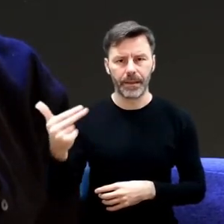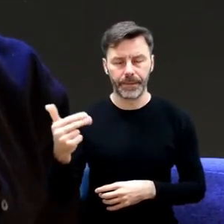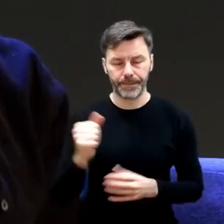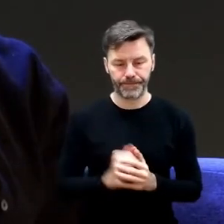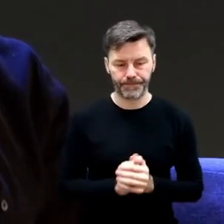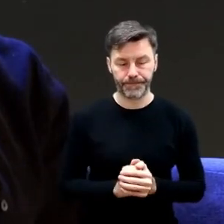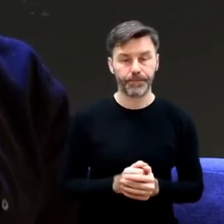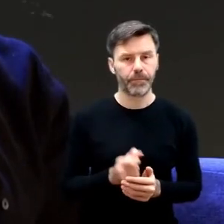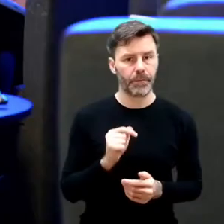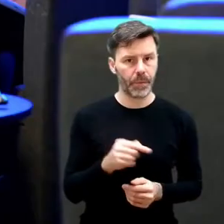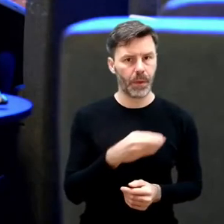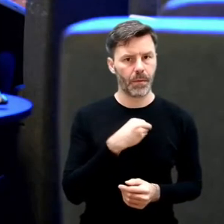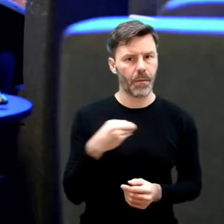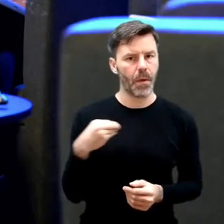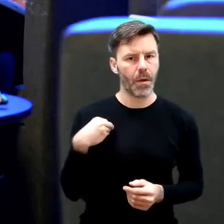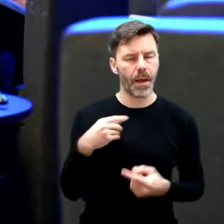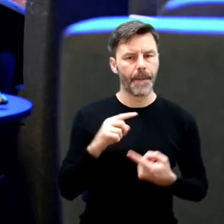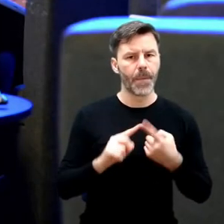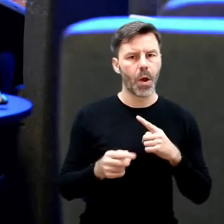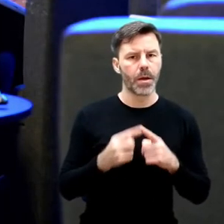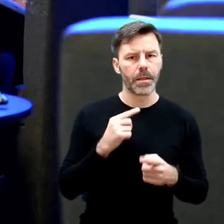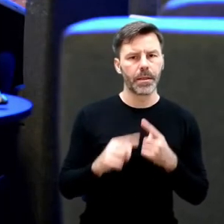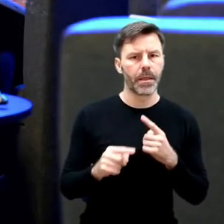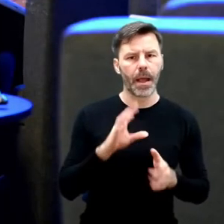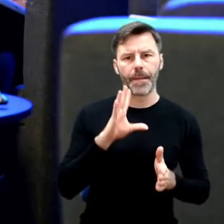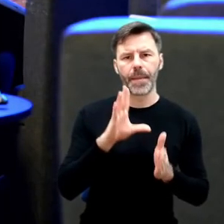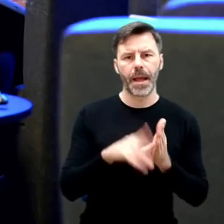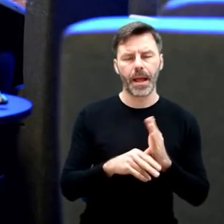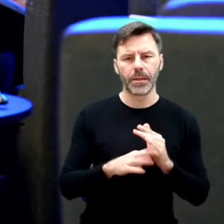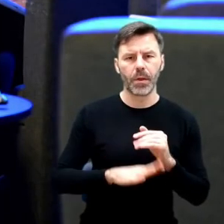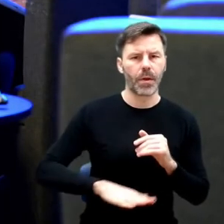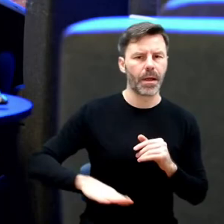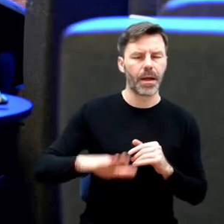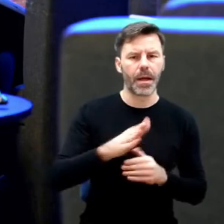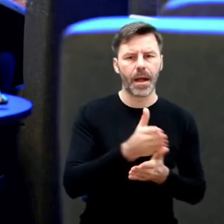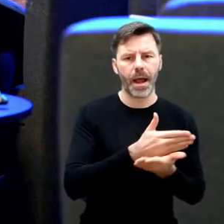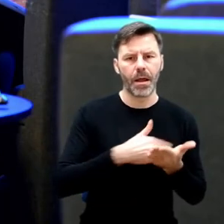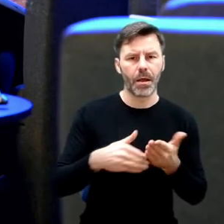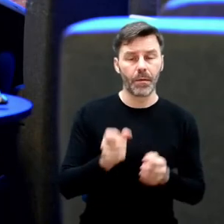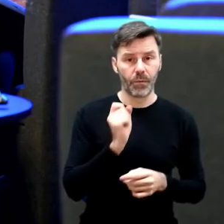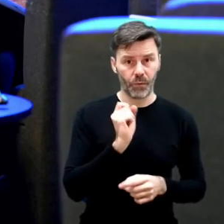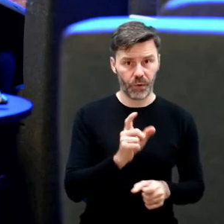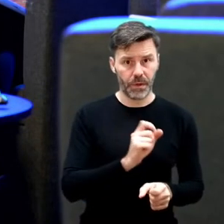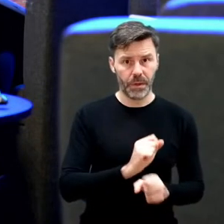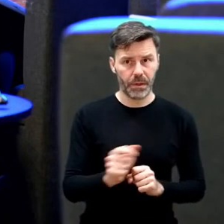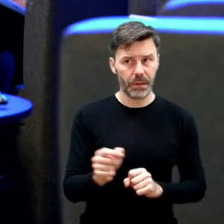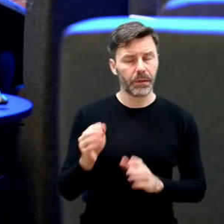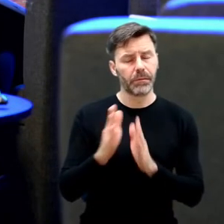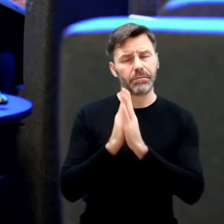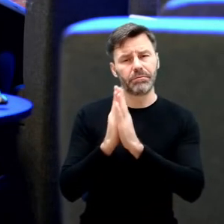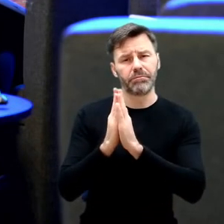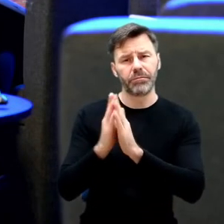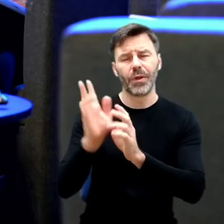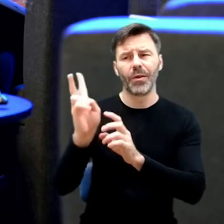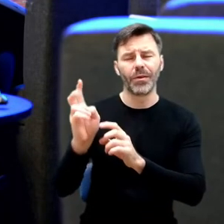i prośba do, mam nadzieję, słuchających nas online przedstawicieli obydwu ministerstw,